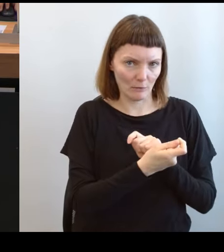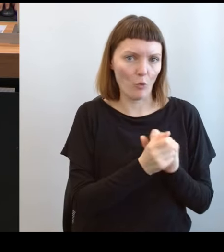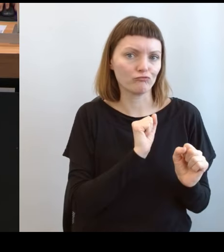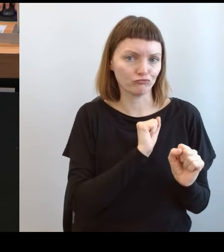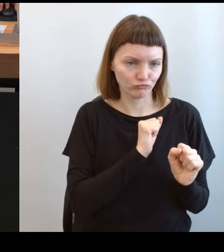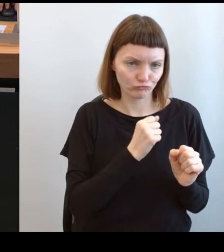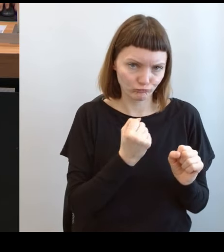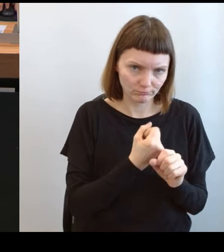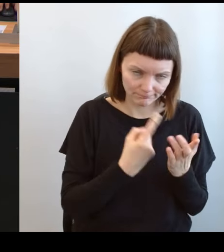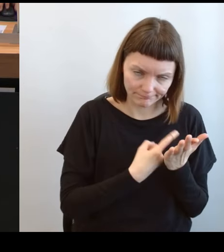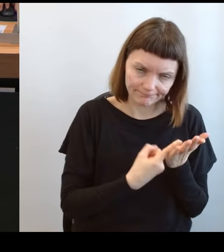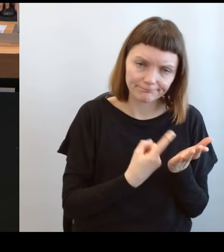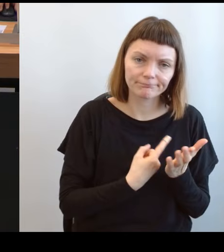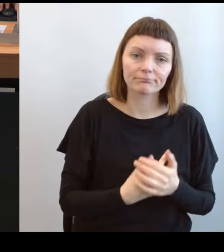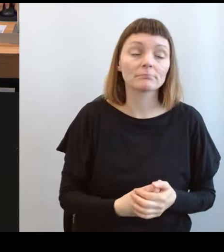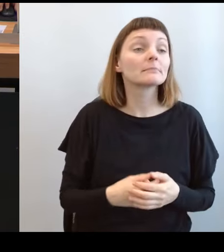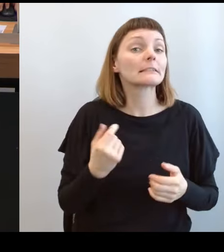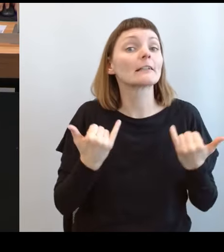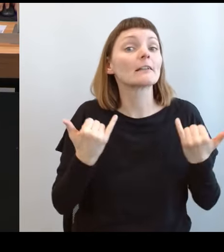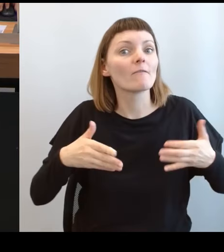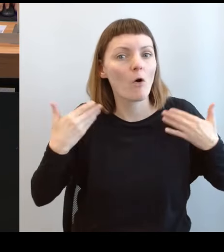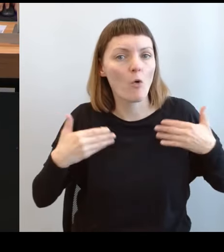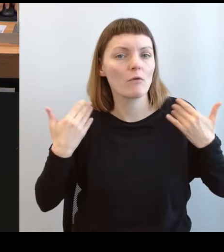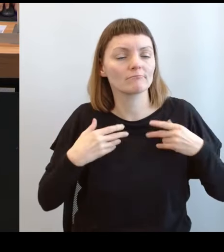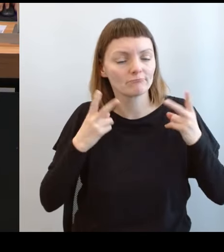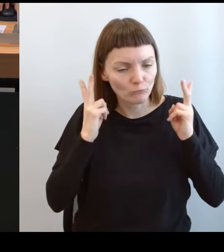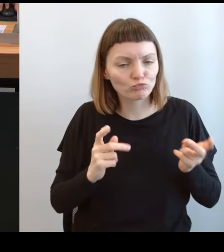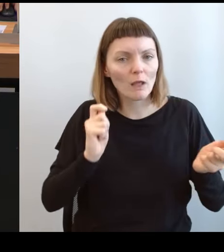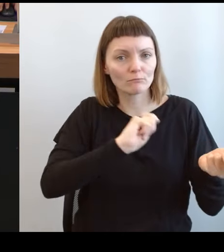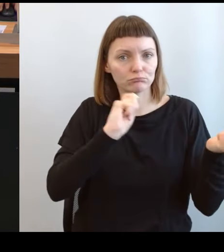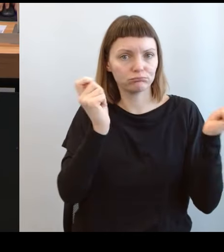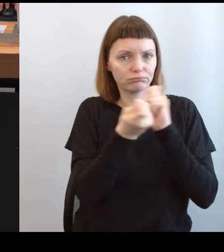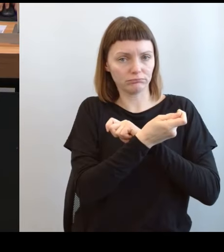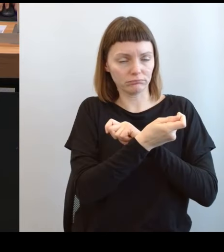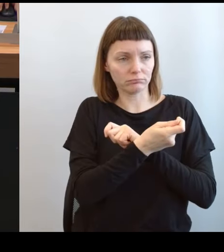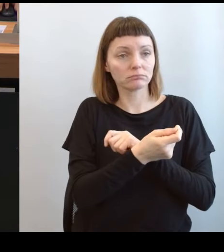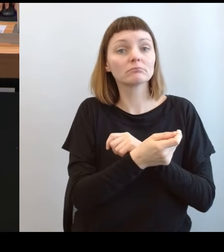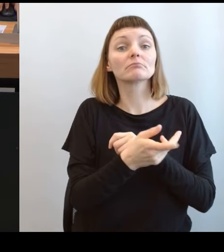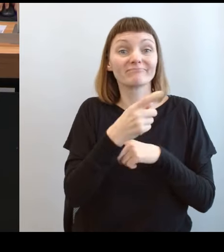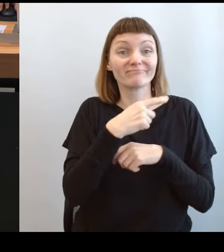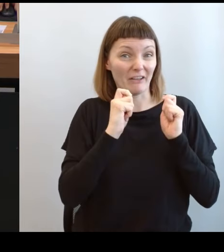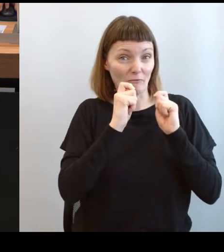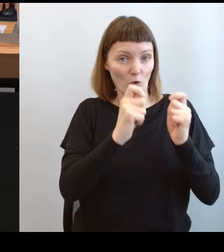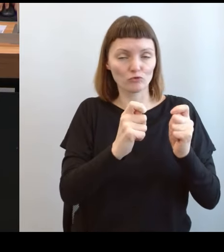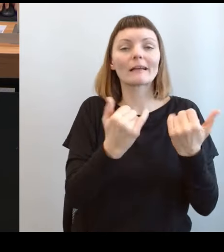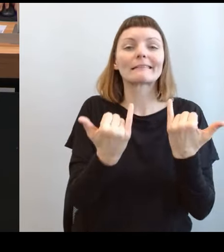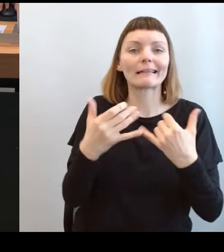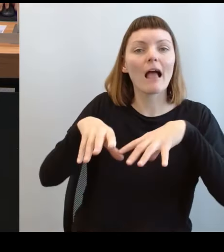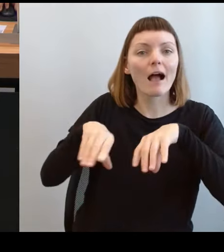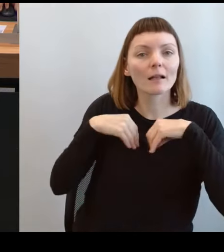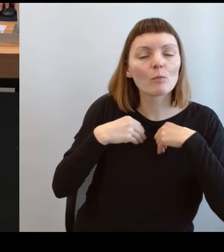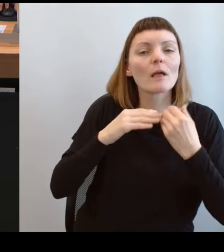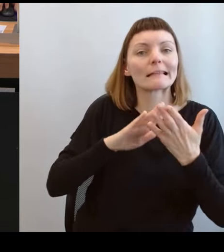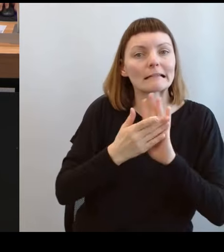Kehrtwende gibt und unser Vorschlag für eine Anpassung der City Tax heute auch von SPD und CDU unterstützt wird. (Beifall)